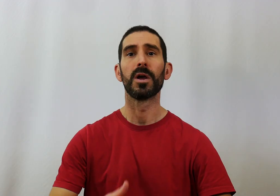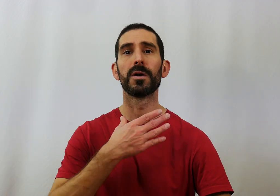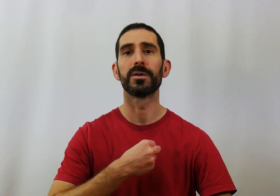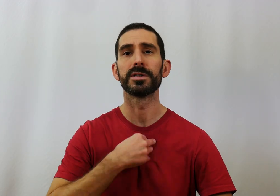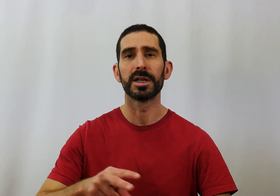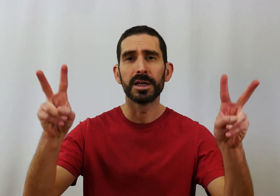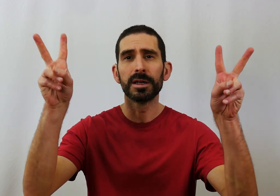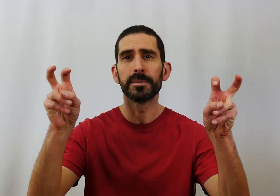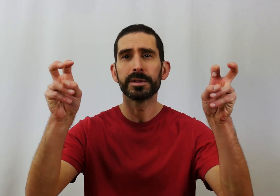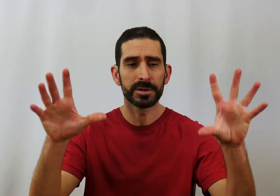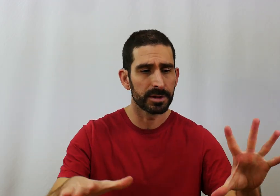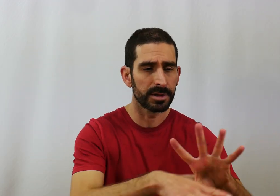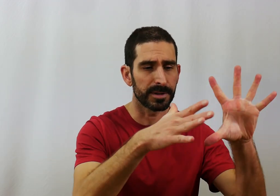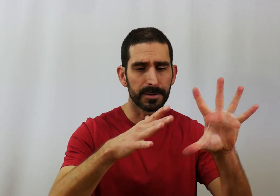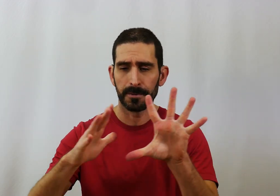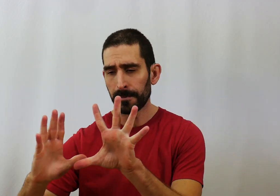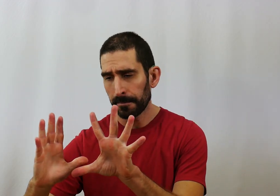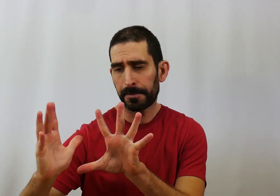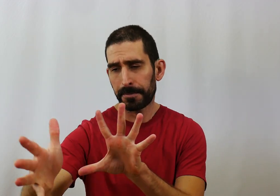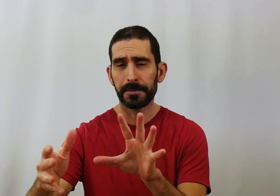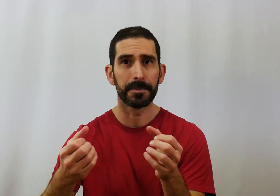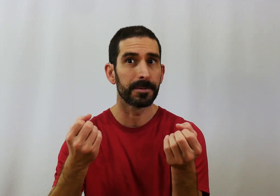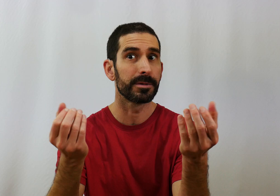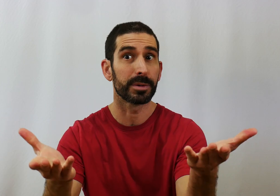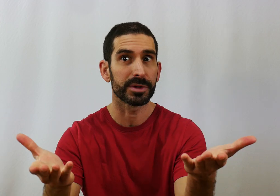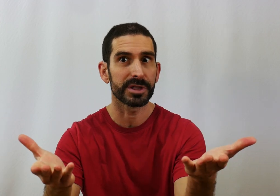Voici ma proposition d'expression imagée en LSF.